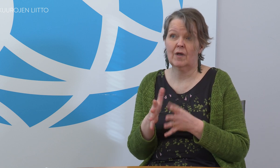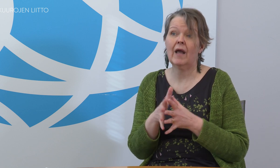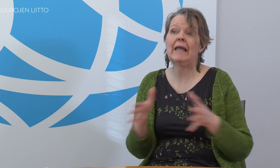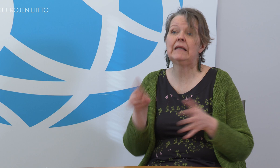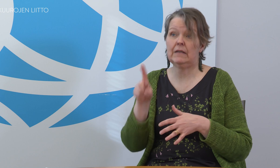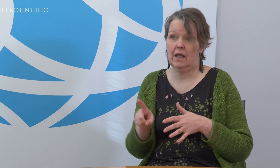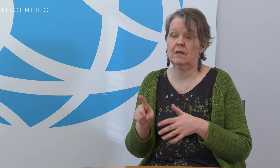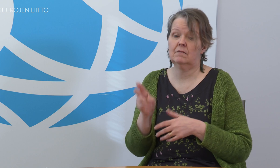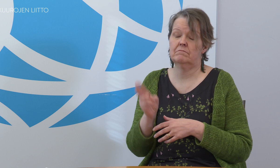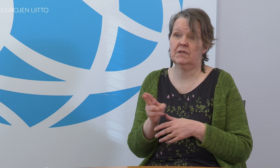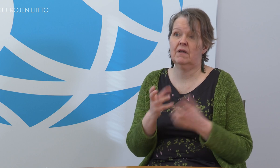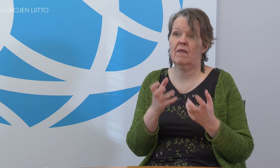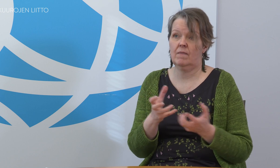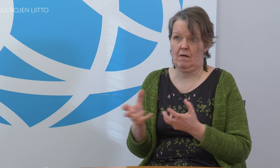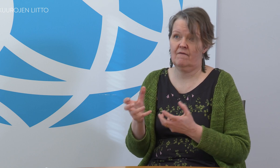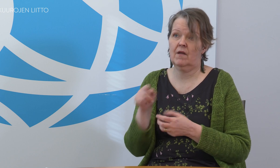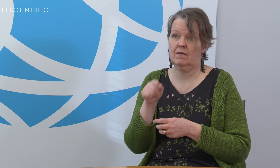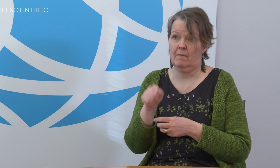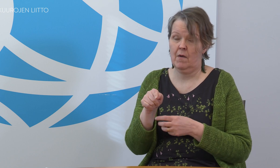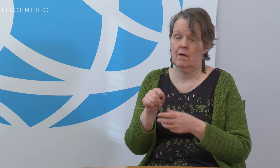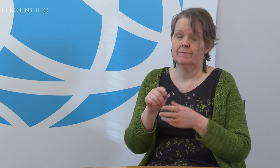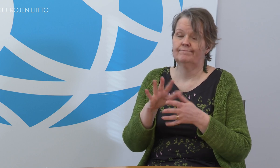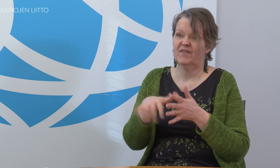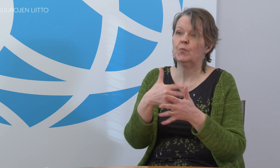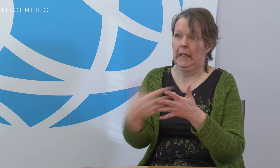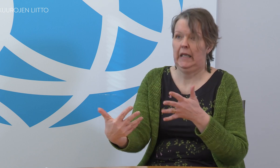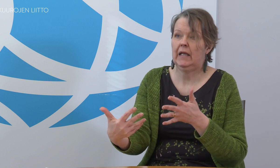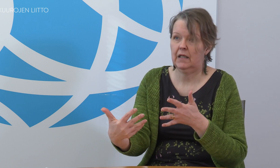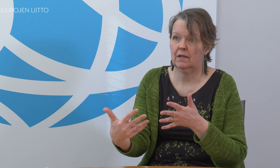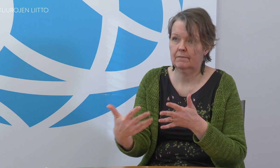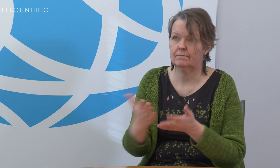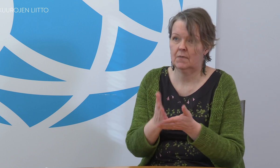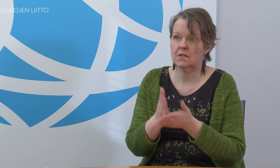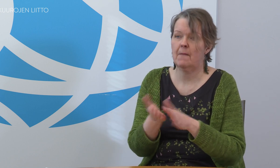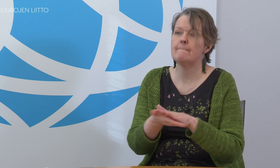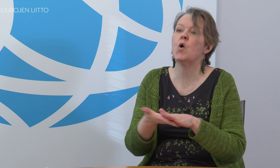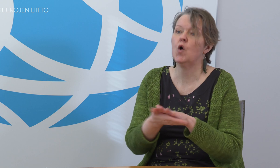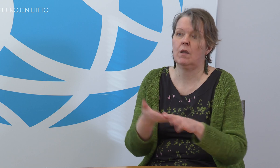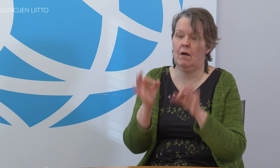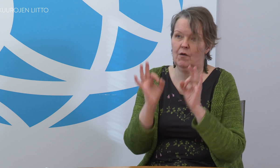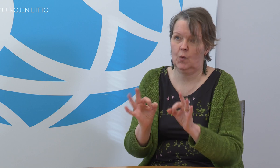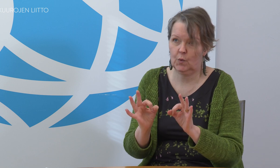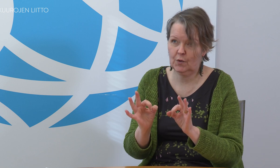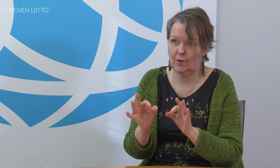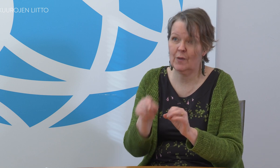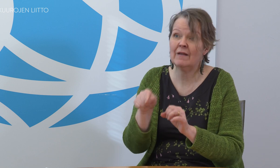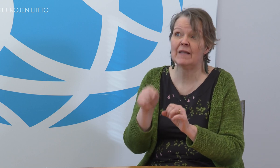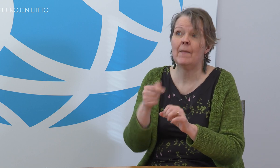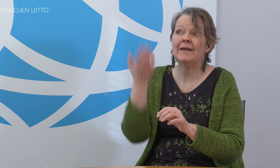Merkityksellisin asia on siis tämä viittomakieliasia, että sille on kunnollinen pohja.